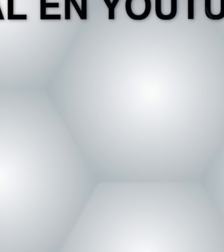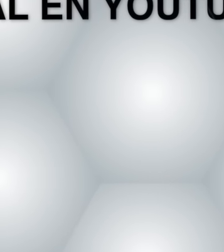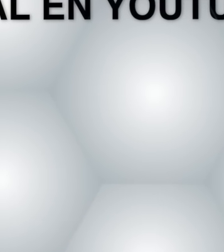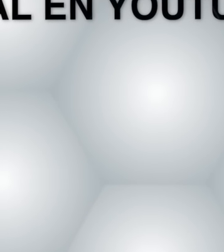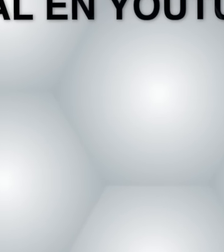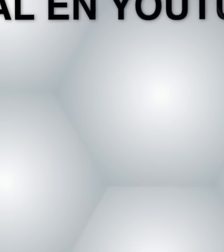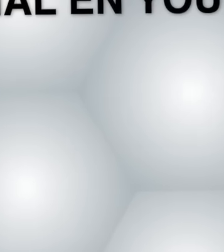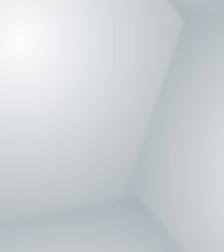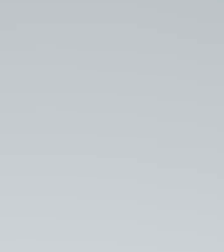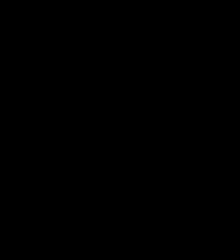[música]